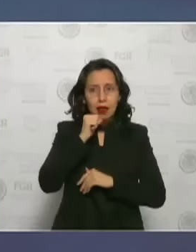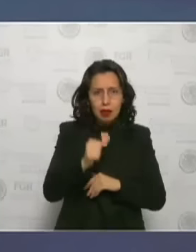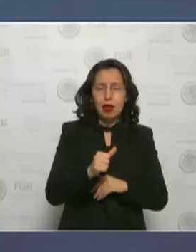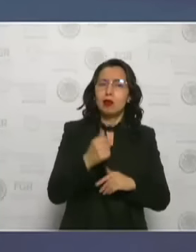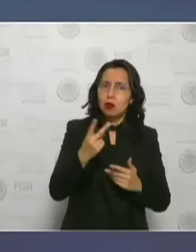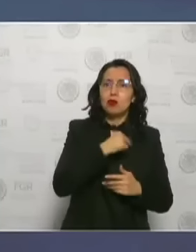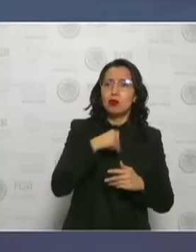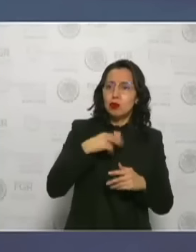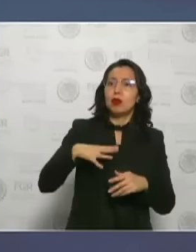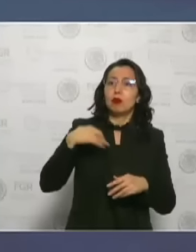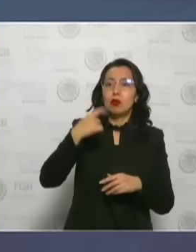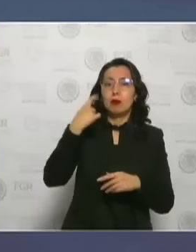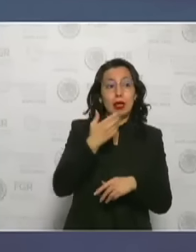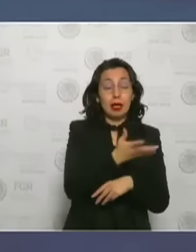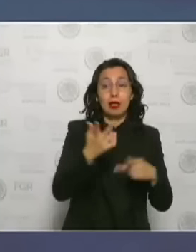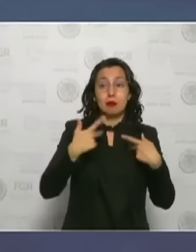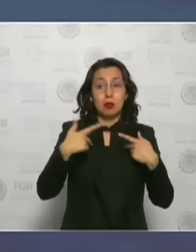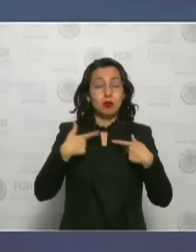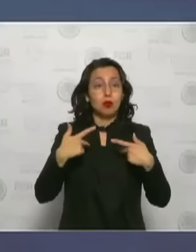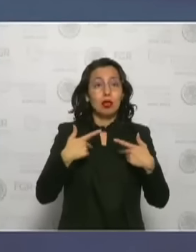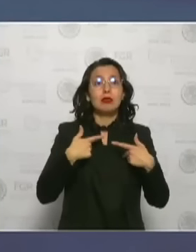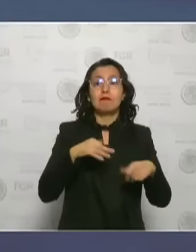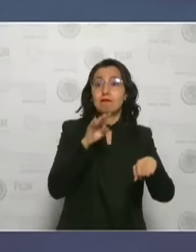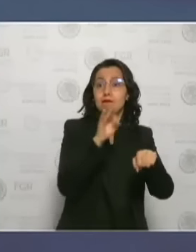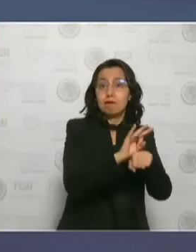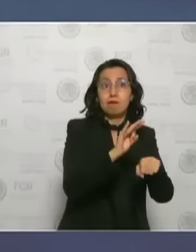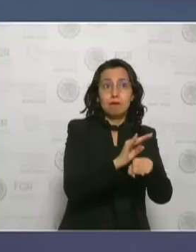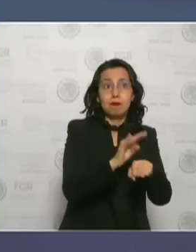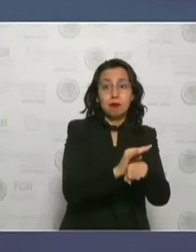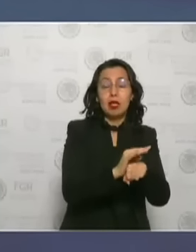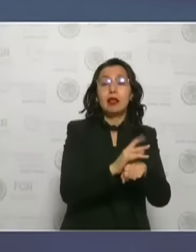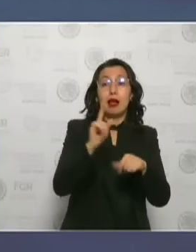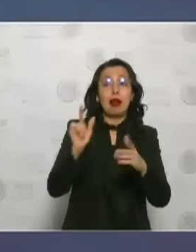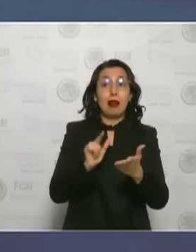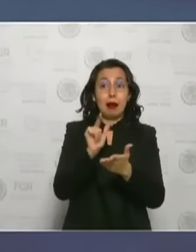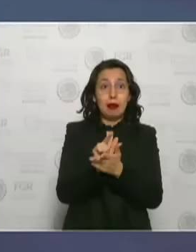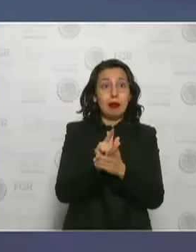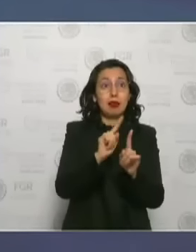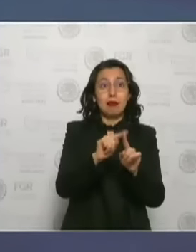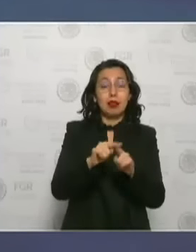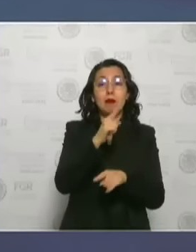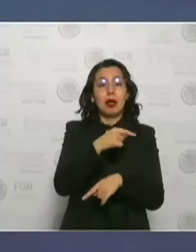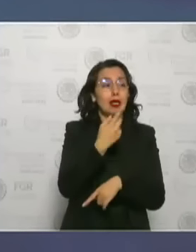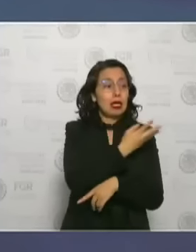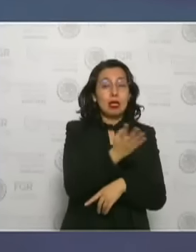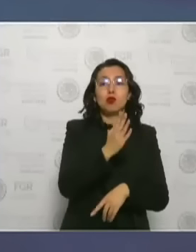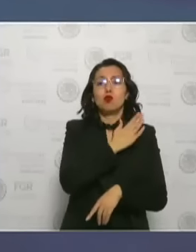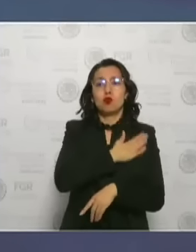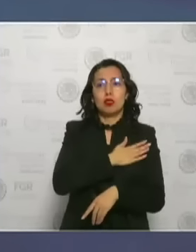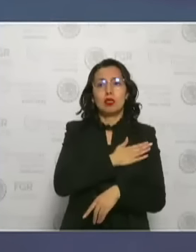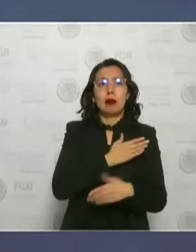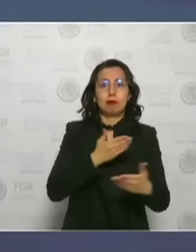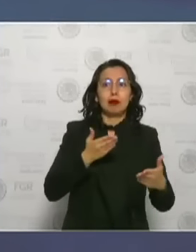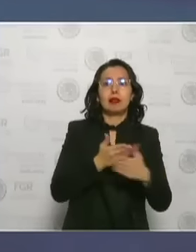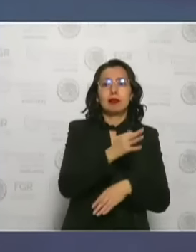pueblo de México las herramientas institucionales de la procuración de justicia. En el plan se